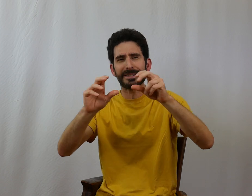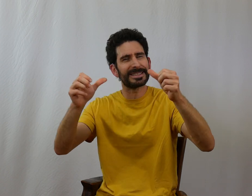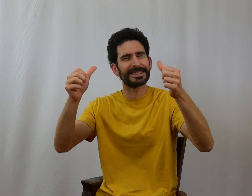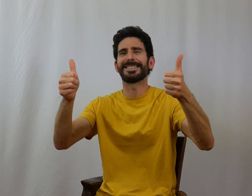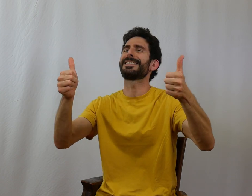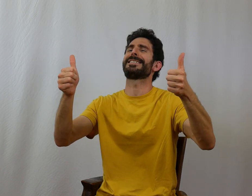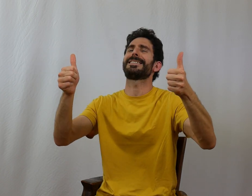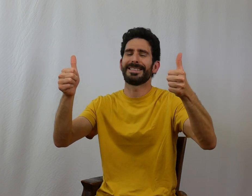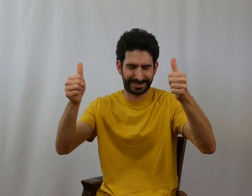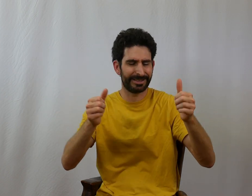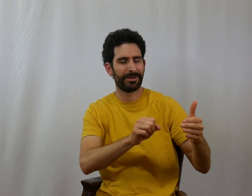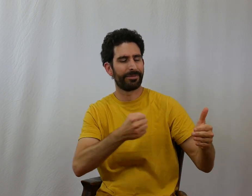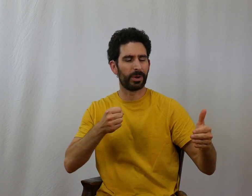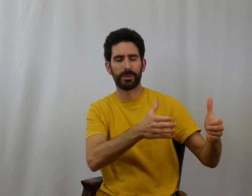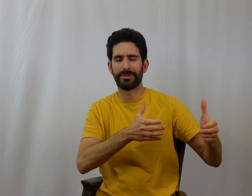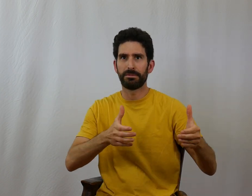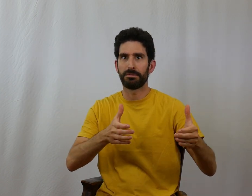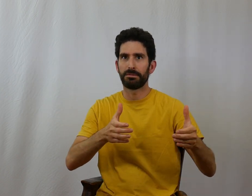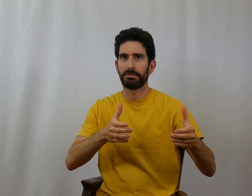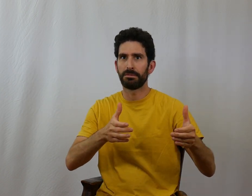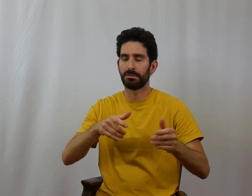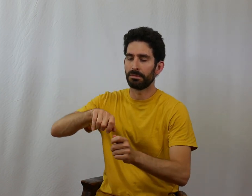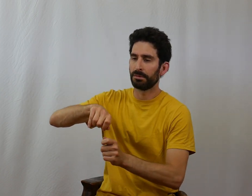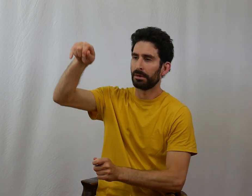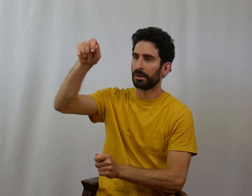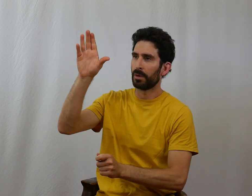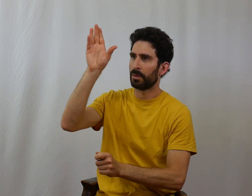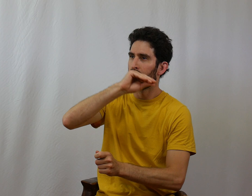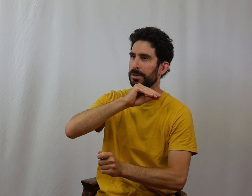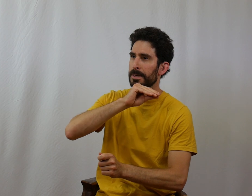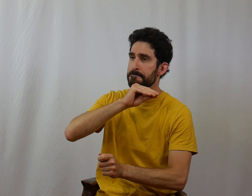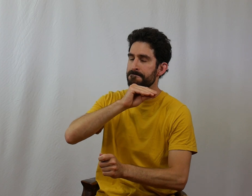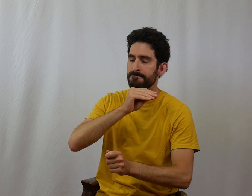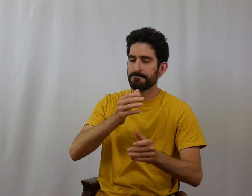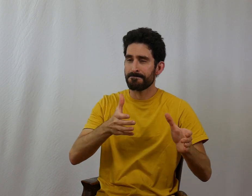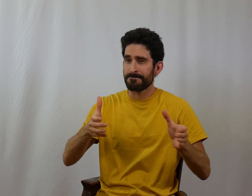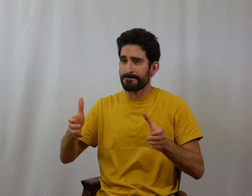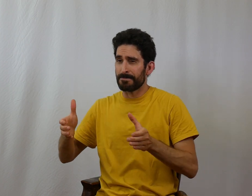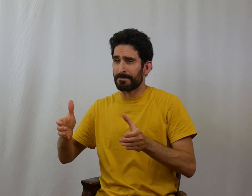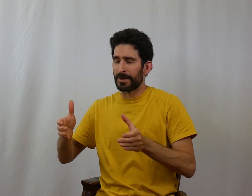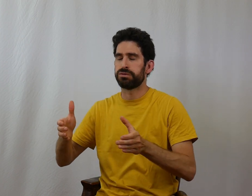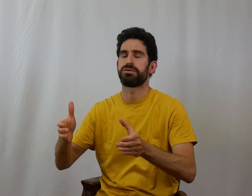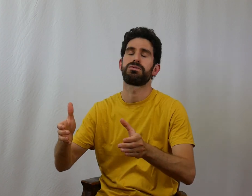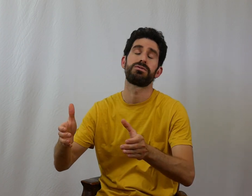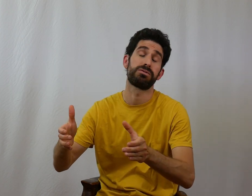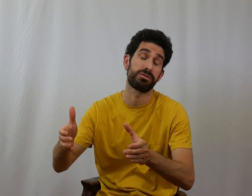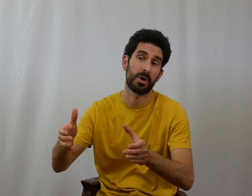C'est nickel et je veux remettre le frigo à sa place. Zut, j'ai oublié de mesurer avant. Ça passe ouf !